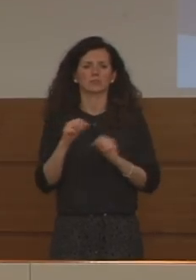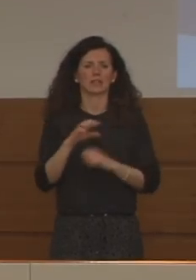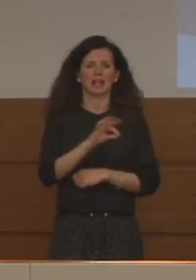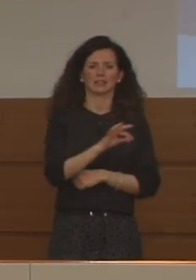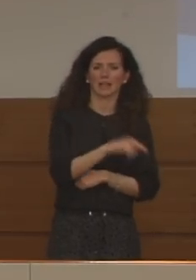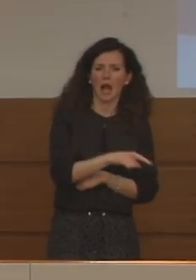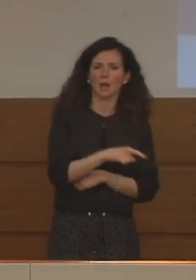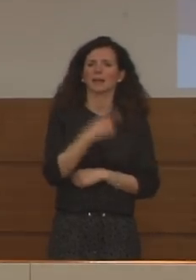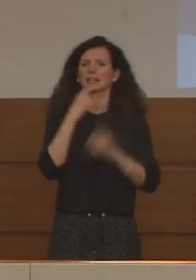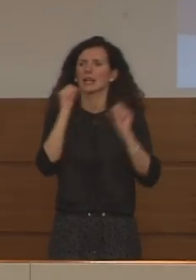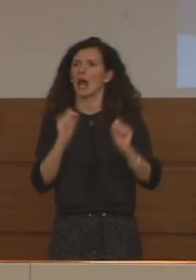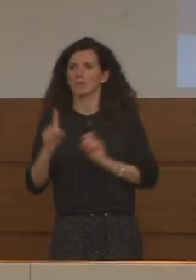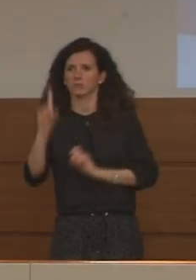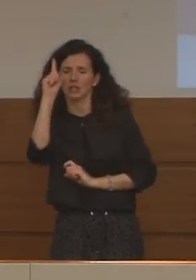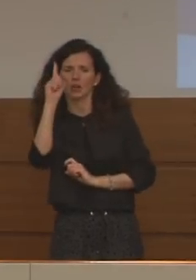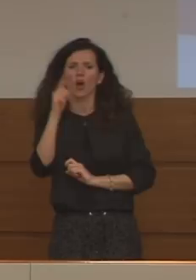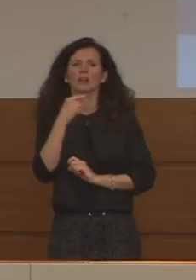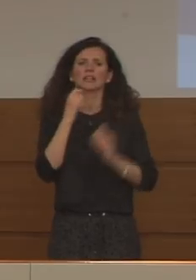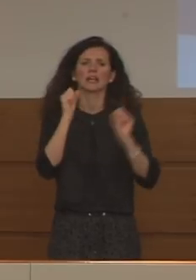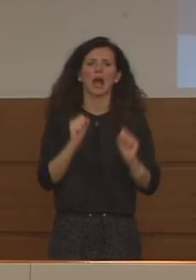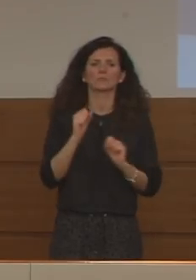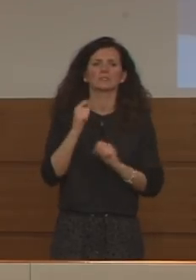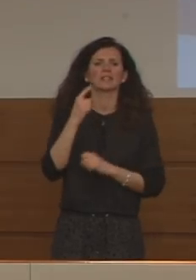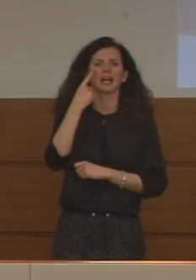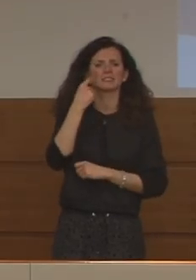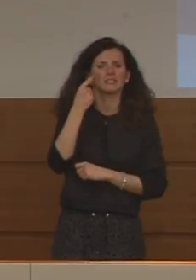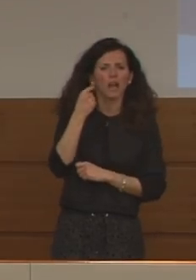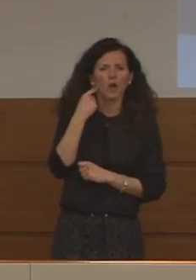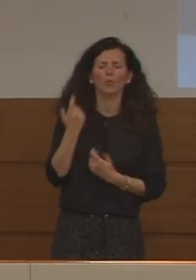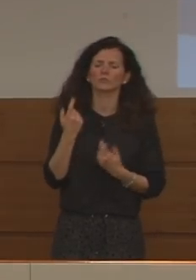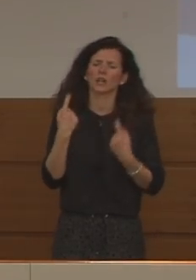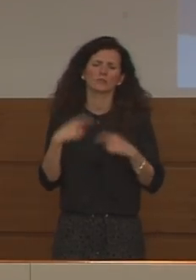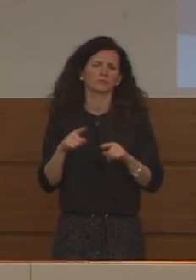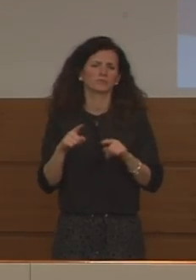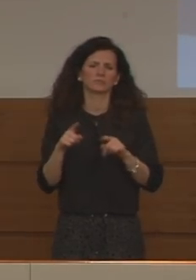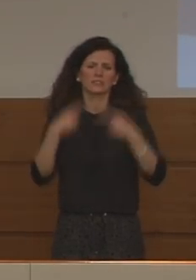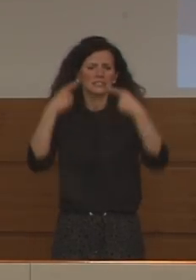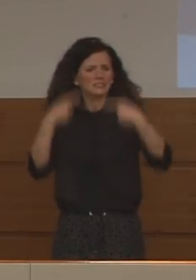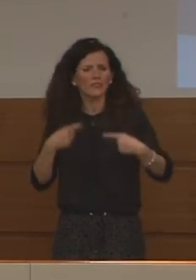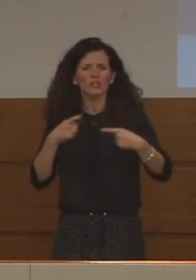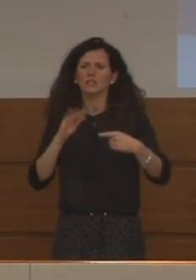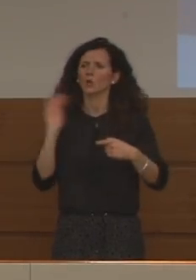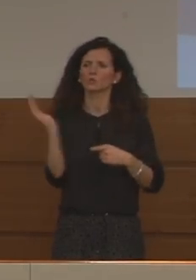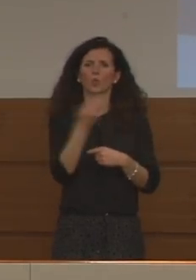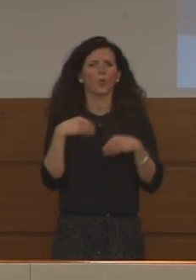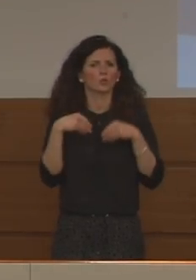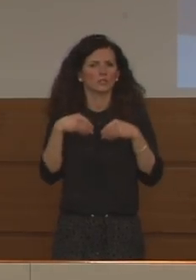Siracusa, siamo tutti nella stessa sfida. Io credo che ci possa essere una